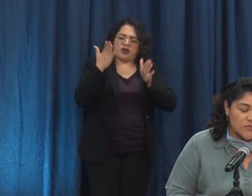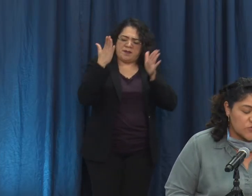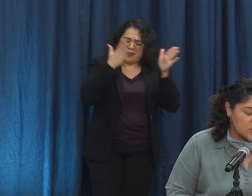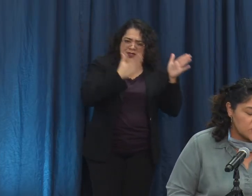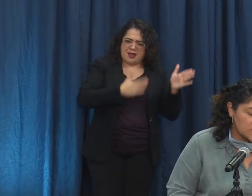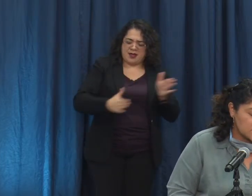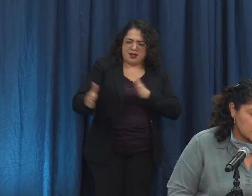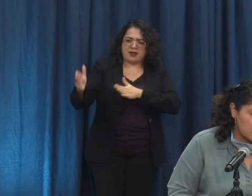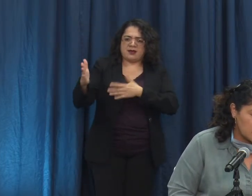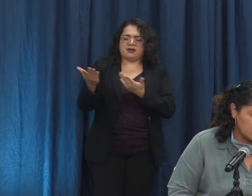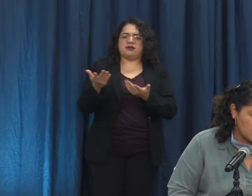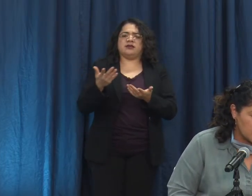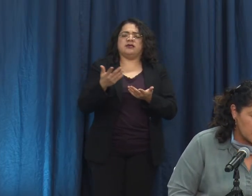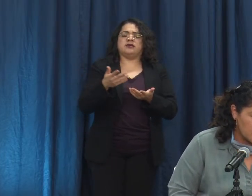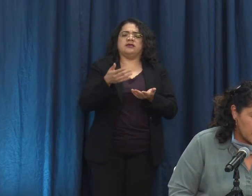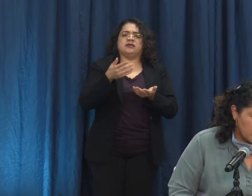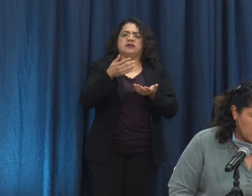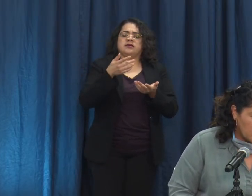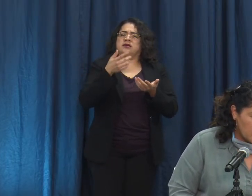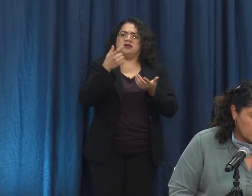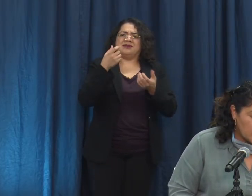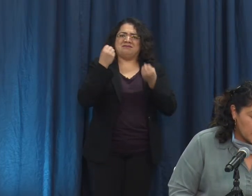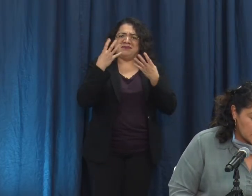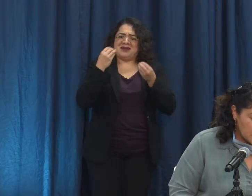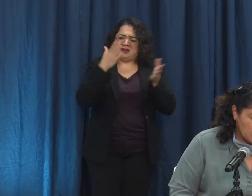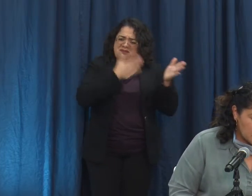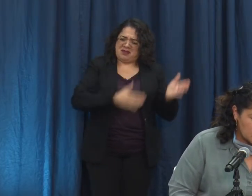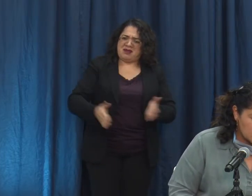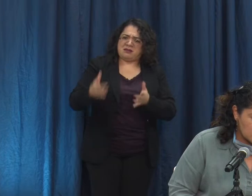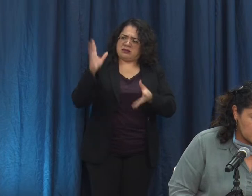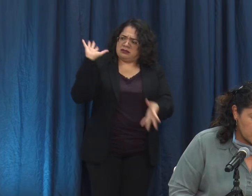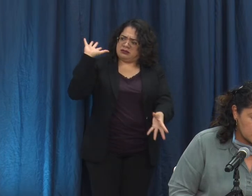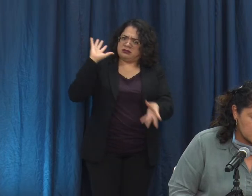hemos hecho hasta hasta ahora en una parte klava Dennis o self where's OHS